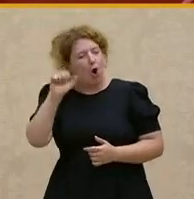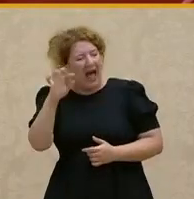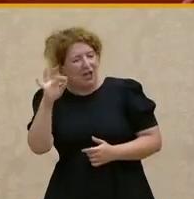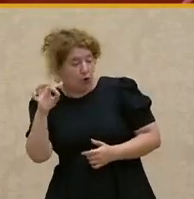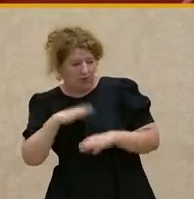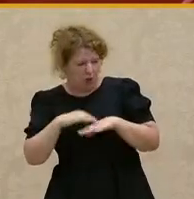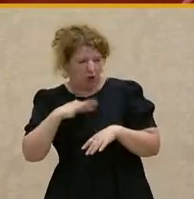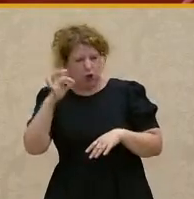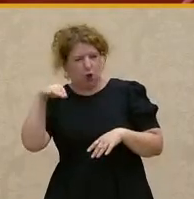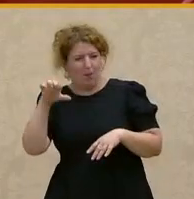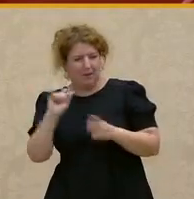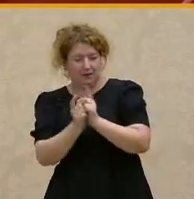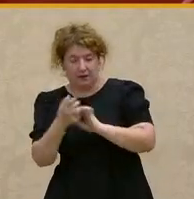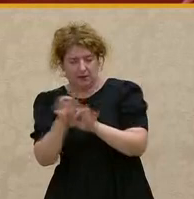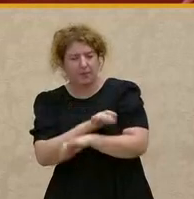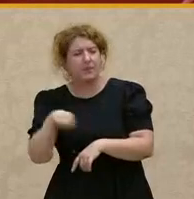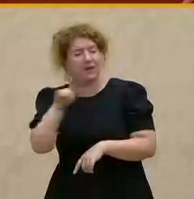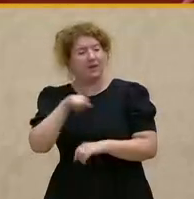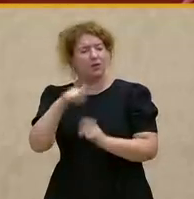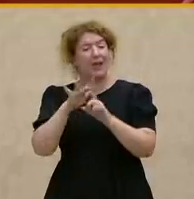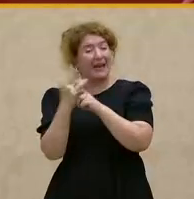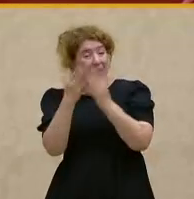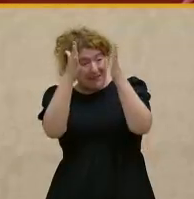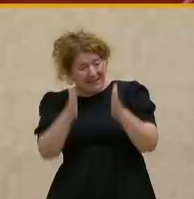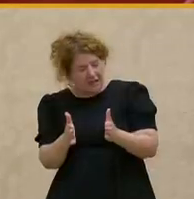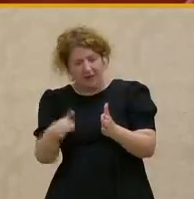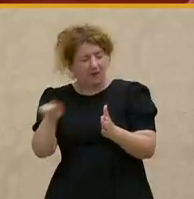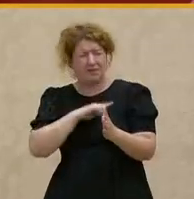siendo una de las claves para transformar una vida de desconexión y de frustración